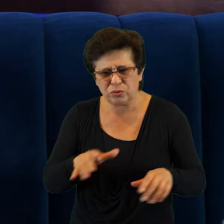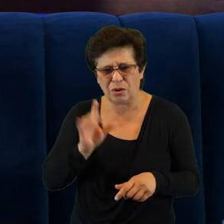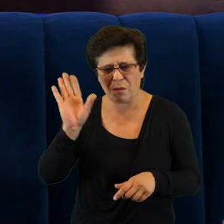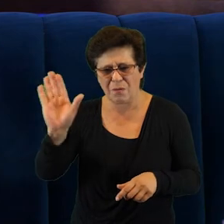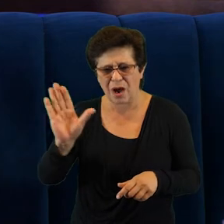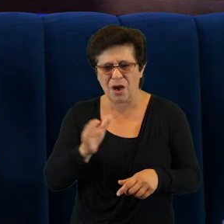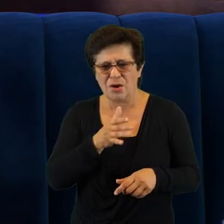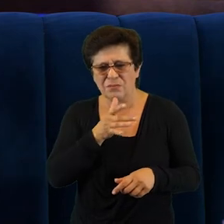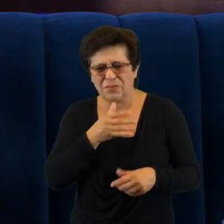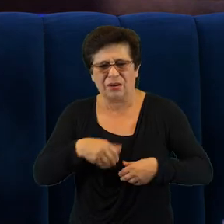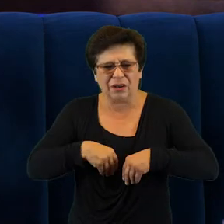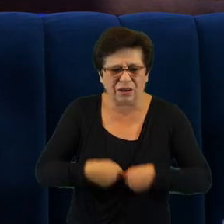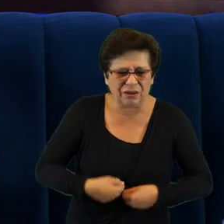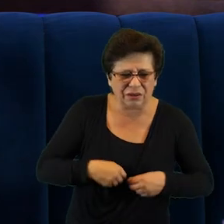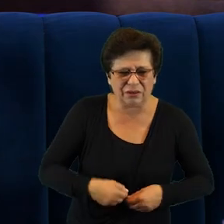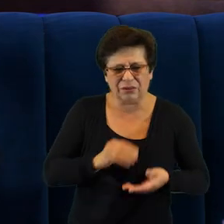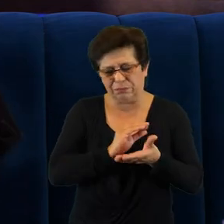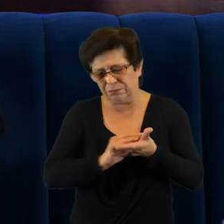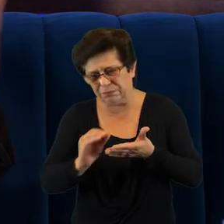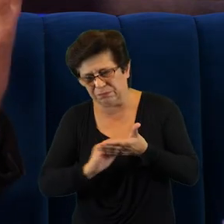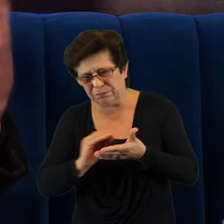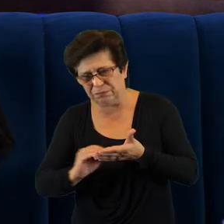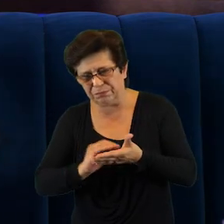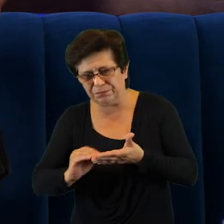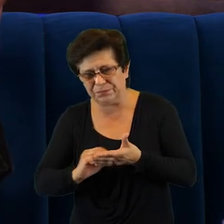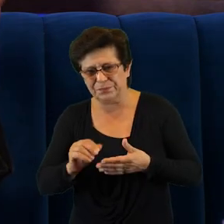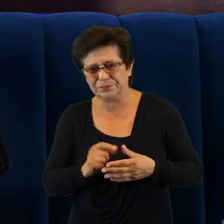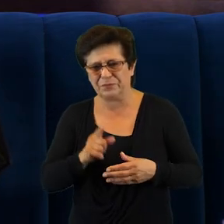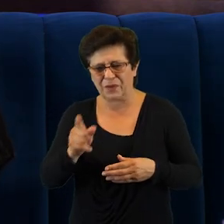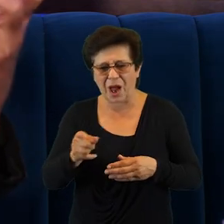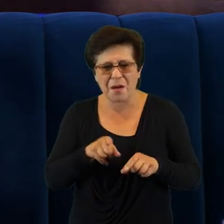drwienia z tych zacofanych, tej części tych braci, którzy są zacofani,